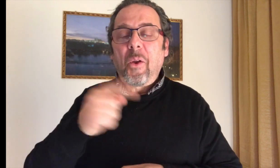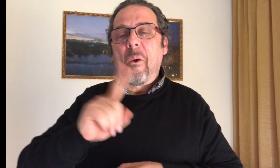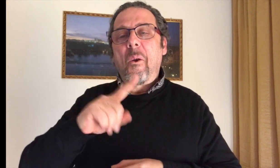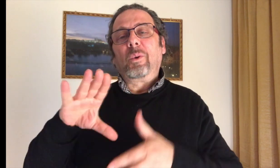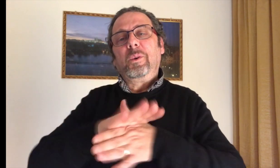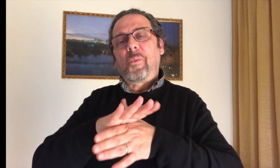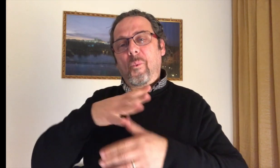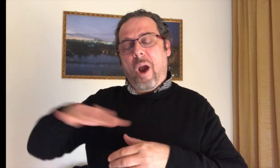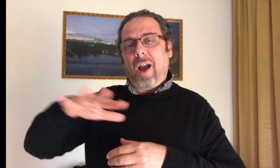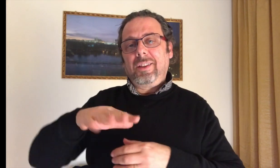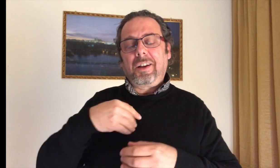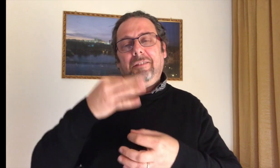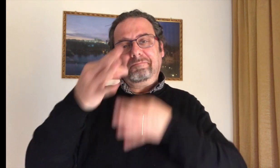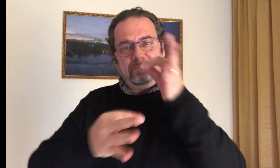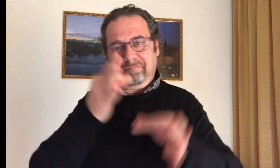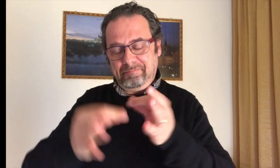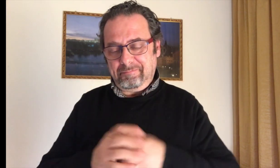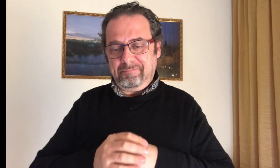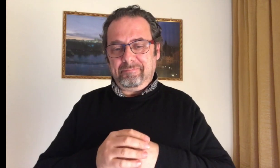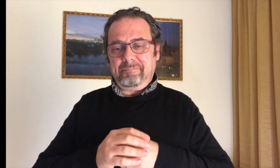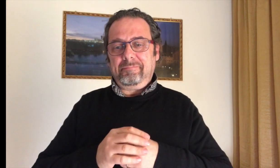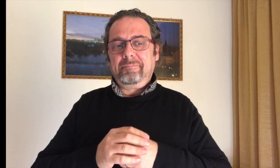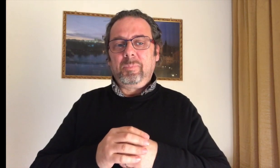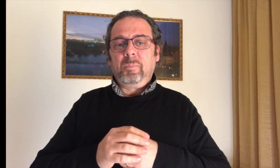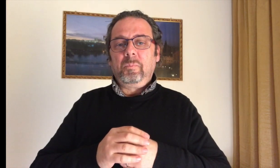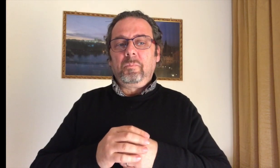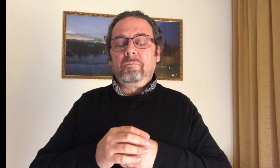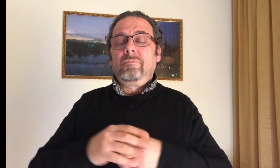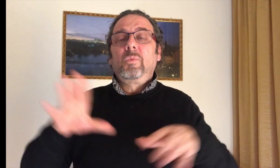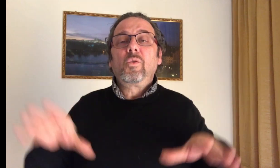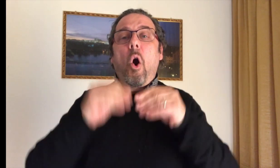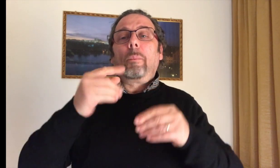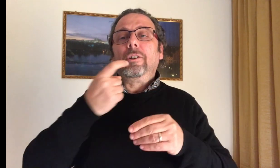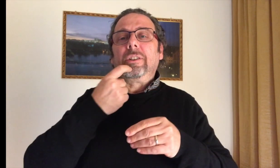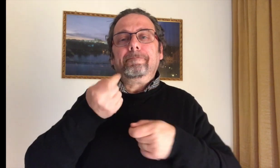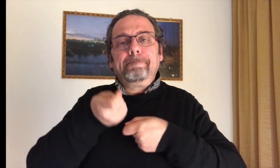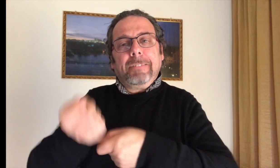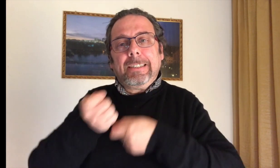No…anche ad altri membri della squadra. In particolare, sinceramente, desidero ringraziare anche